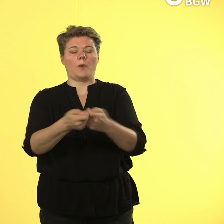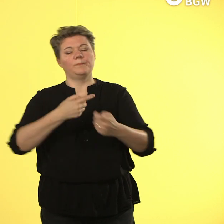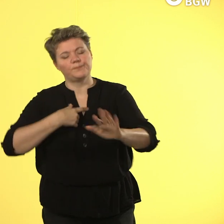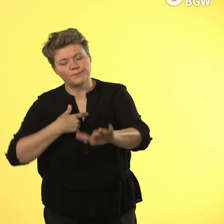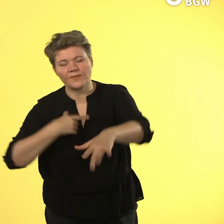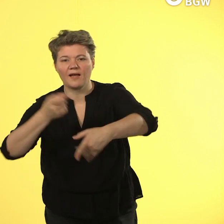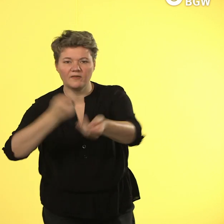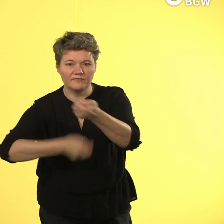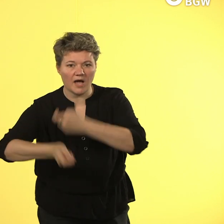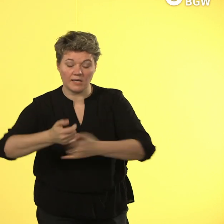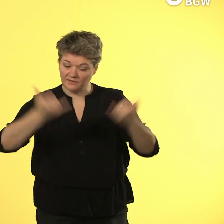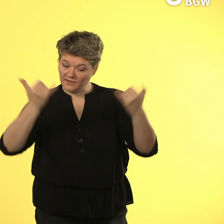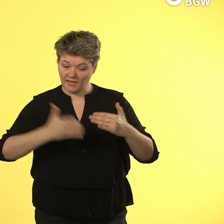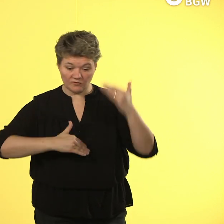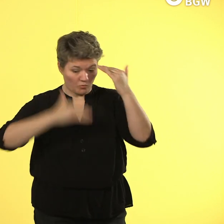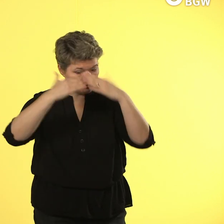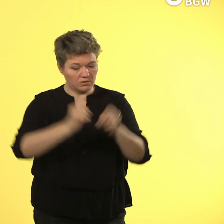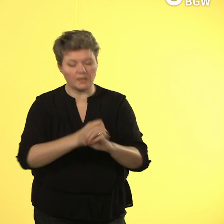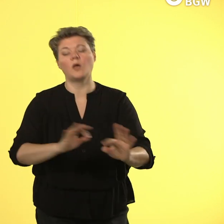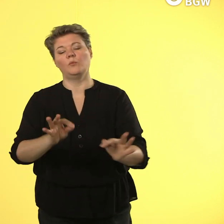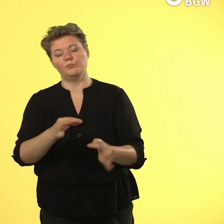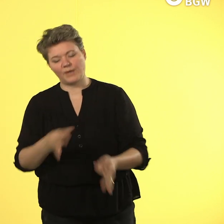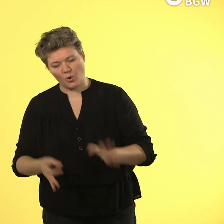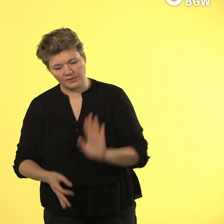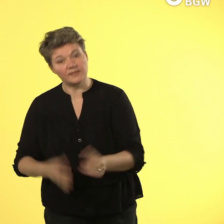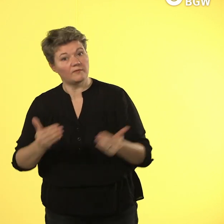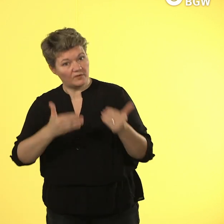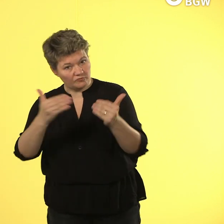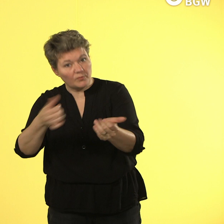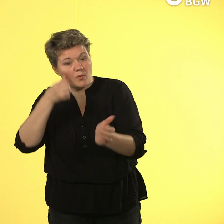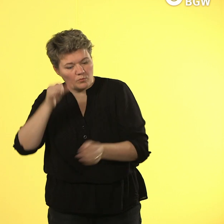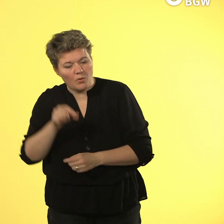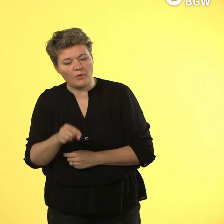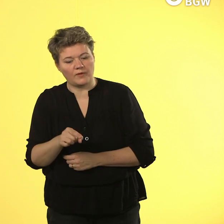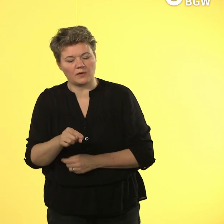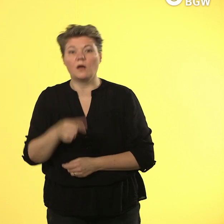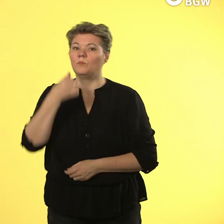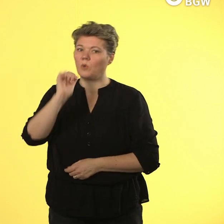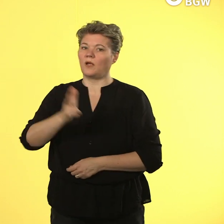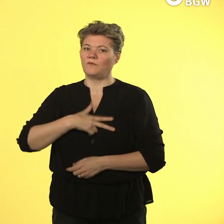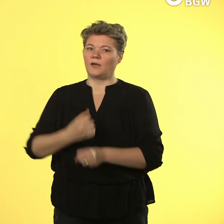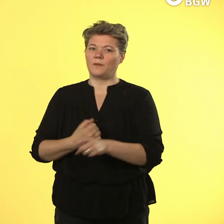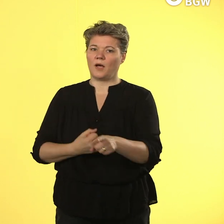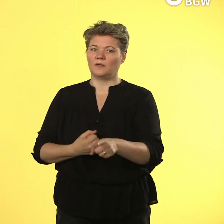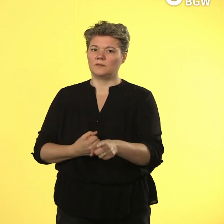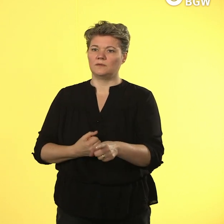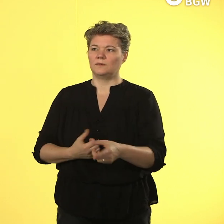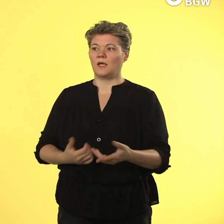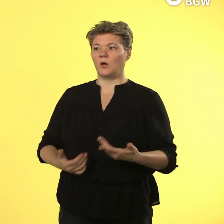Wollen wir es auf Montag verschieben?" Dann hat sie das sogar Montag gemacht. Jetzt sage ich leider nicht: "Das ist ja interessant.